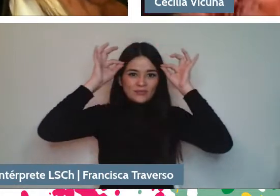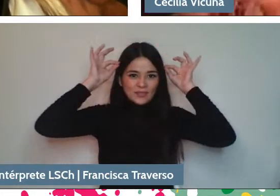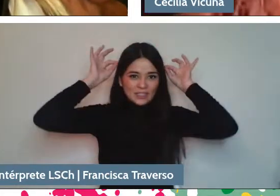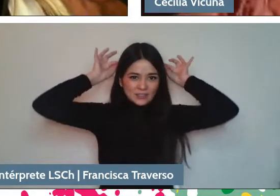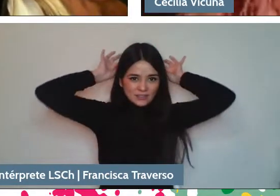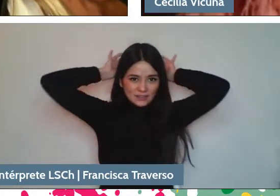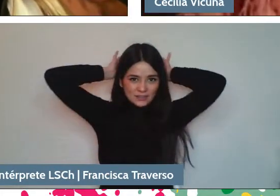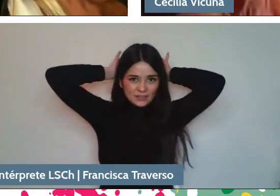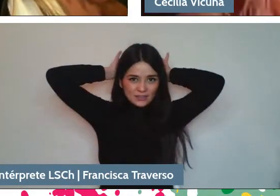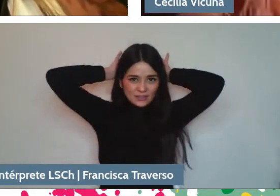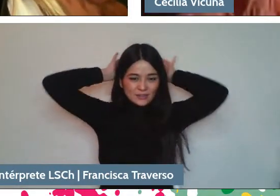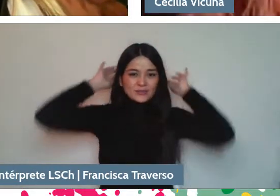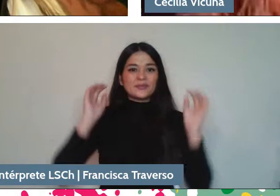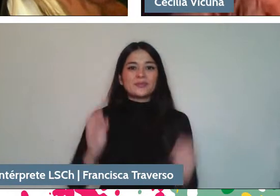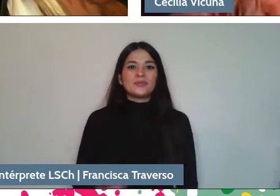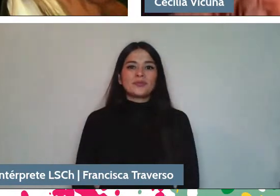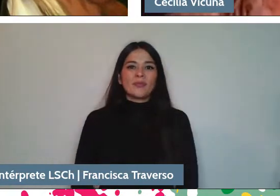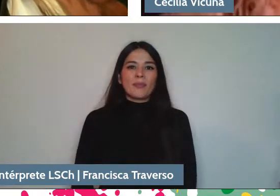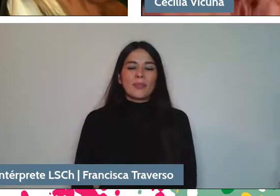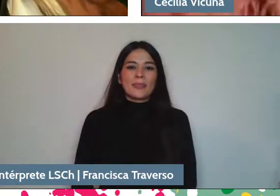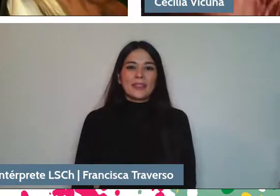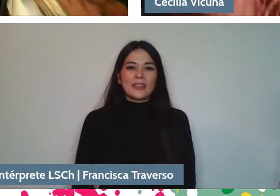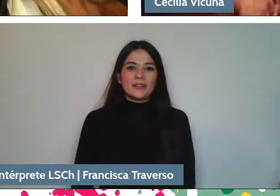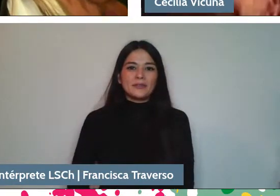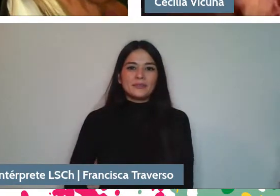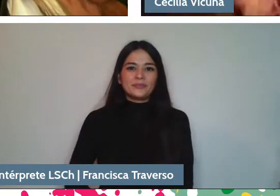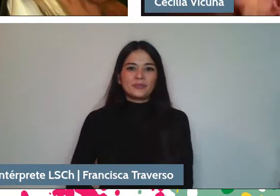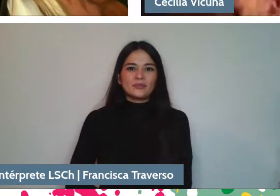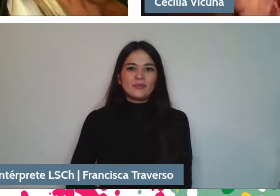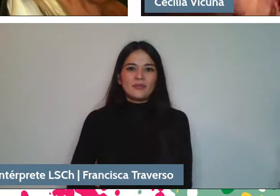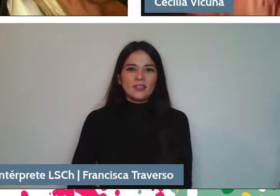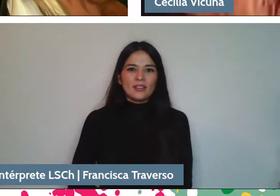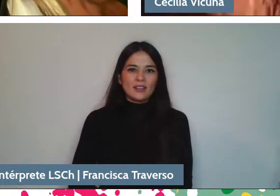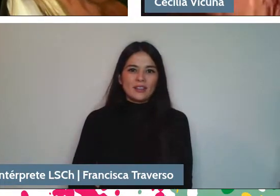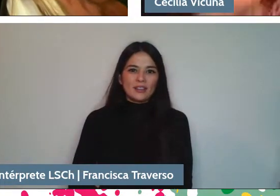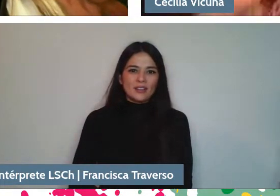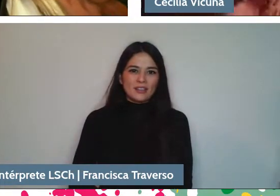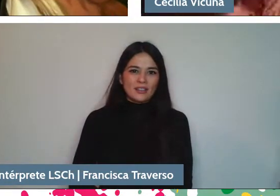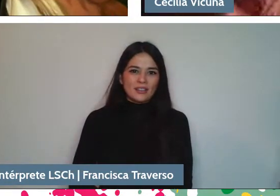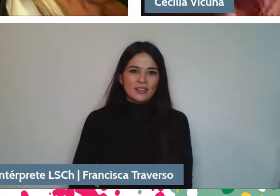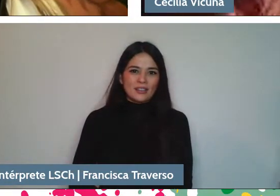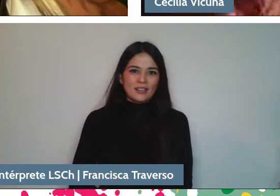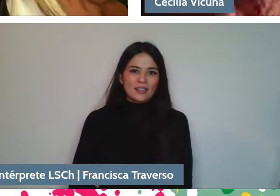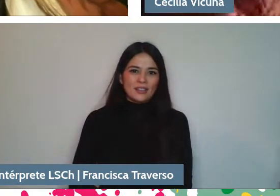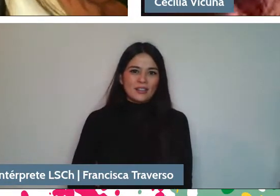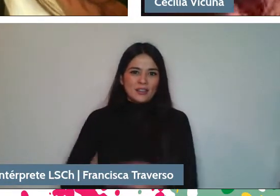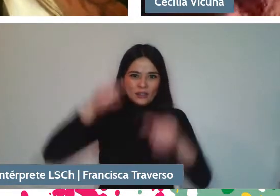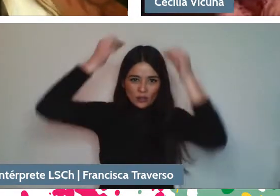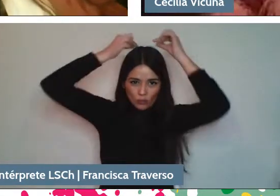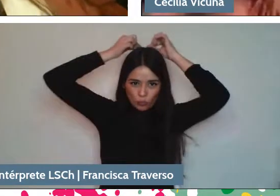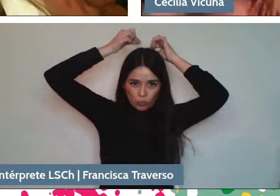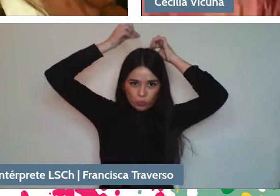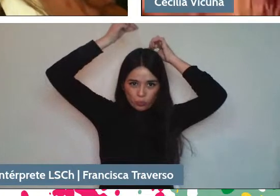y aquí, me ponía... Bueno, ahora me voy a poner un cuchillo porque no tengo otra cosa. Y me ponia una...